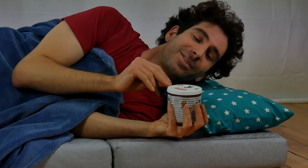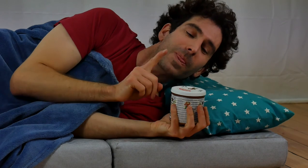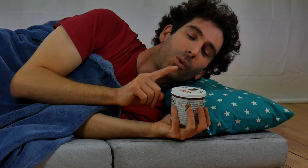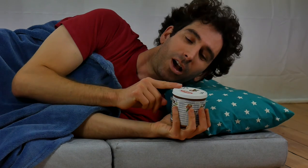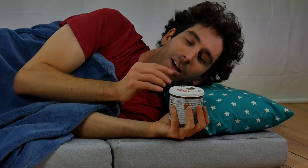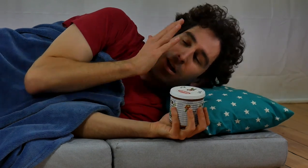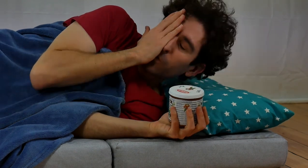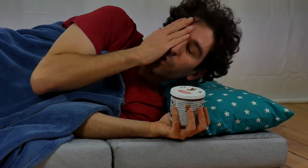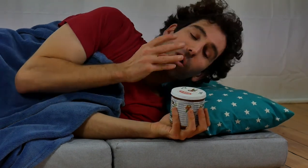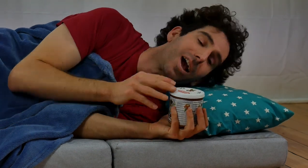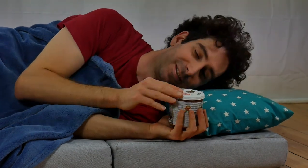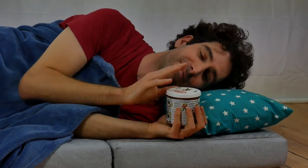Toi, dors bien.